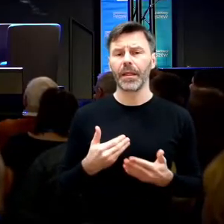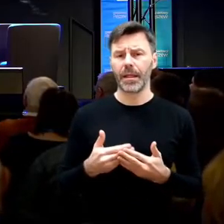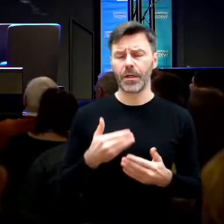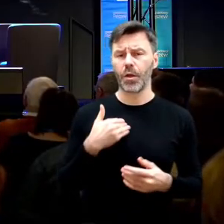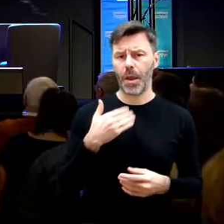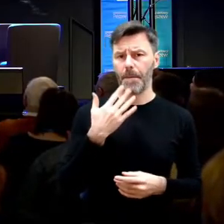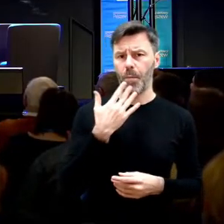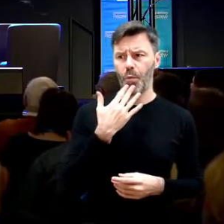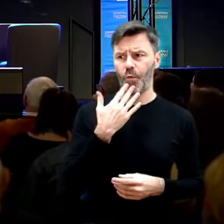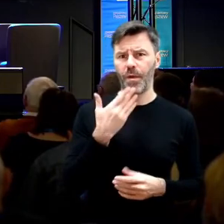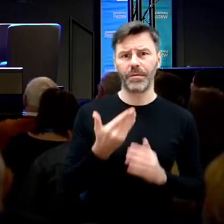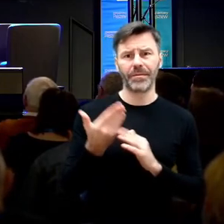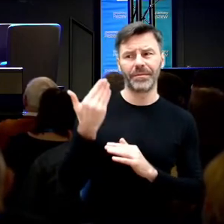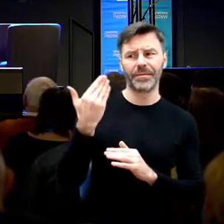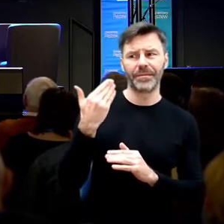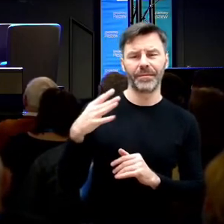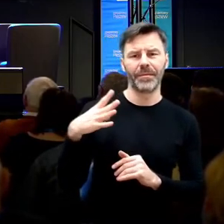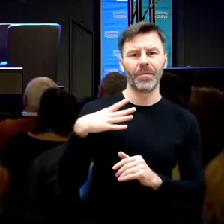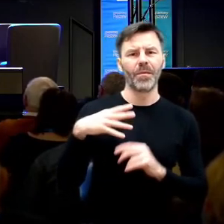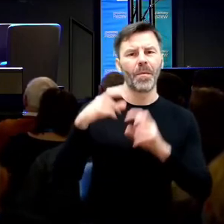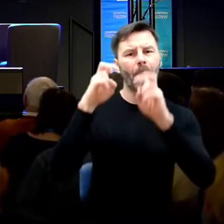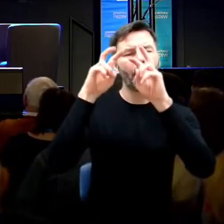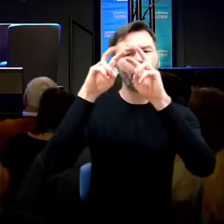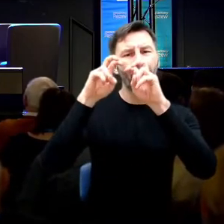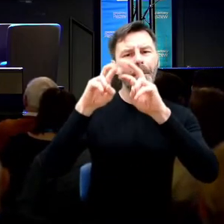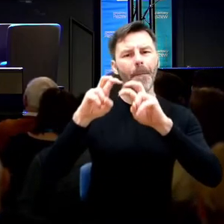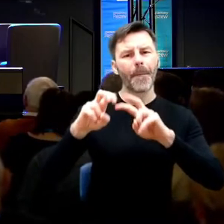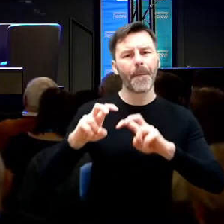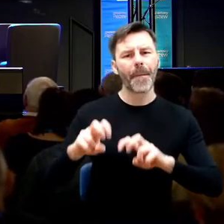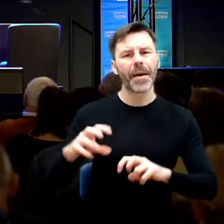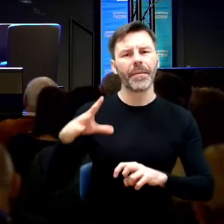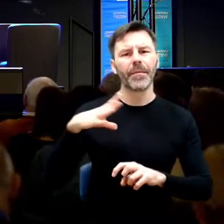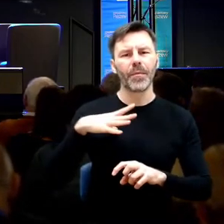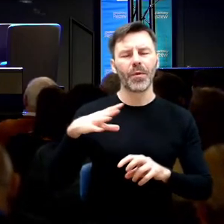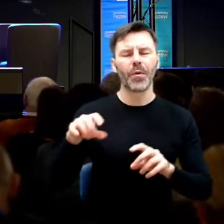które były prowadzone na próbie ogólnospołecznej,